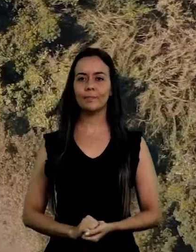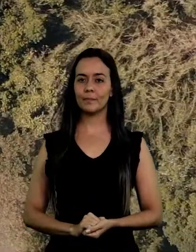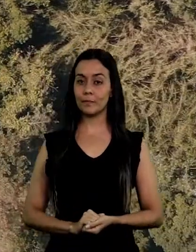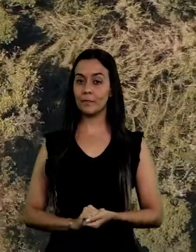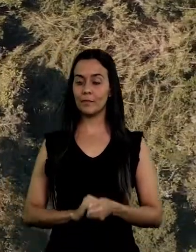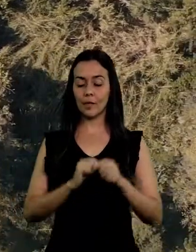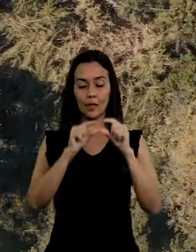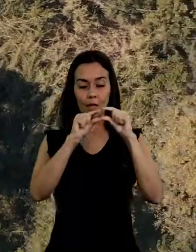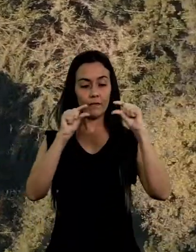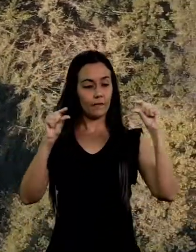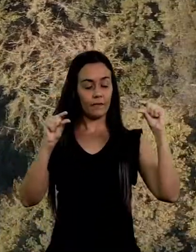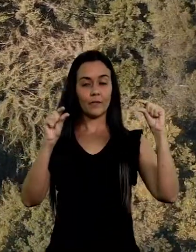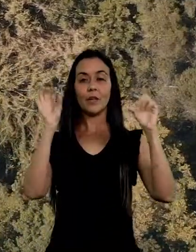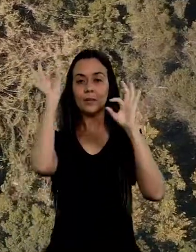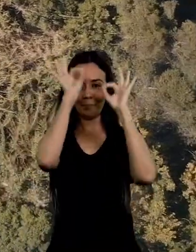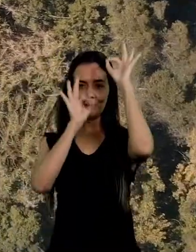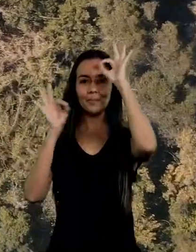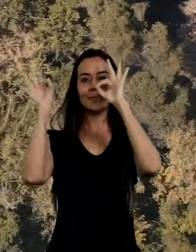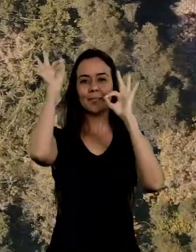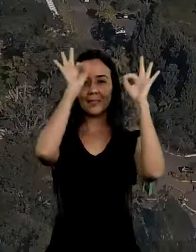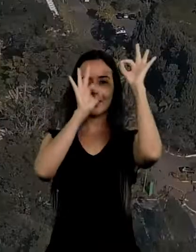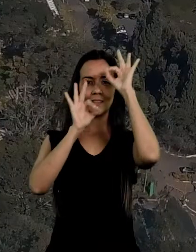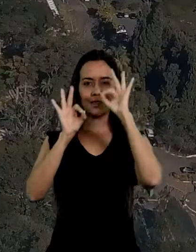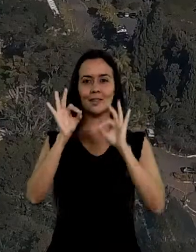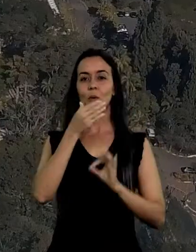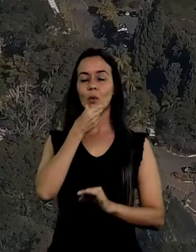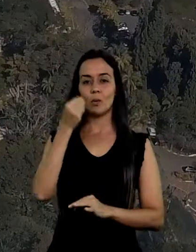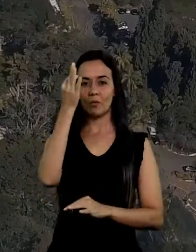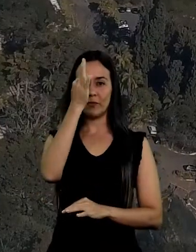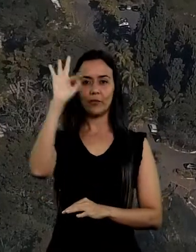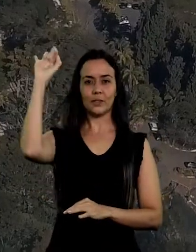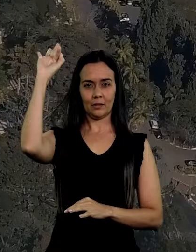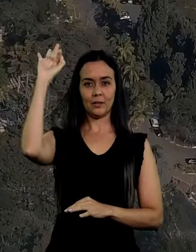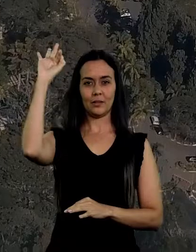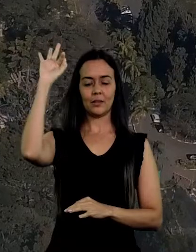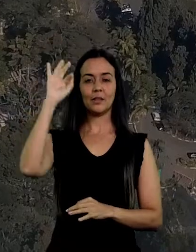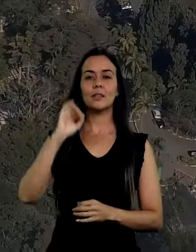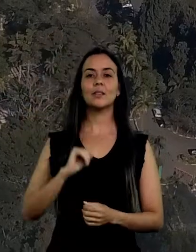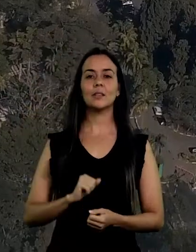Essa é uma frase de um psicanalista francês, Jacques-Alain Miller,